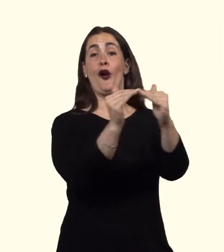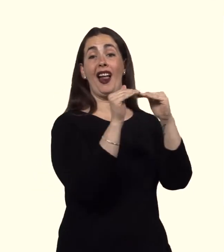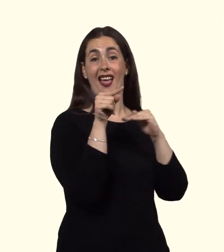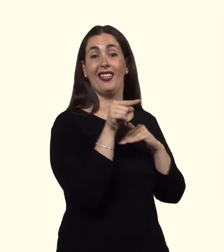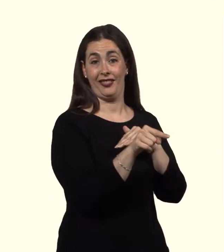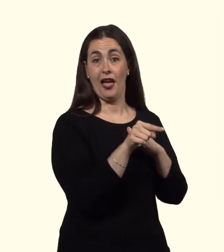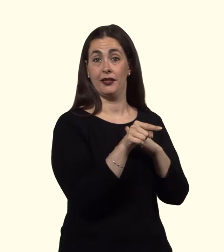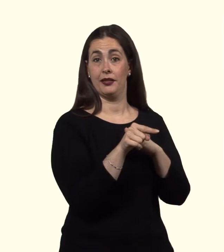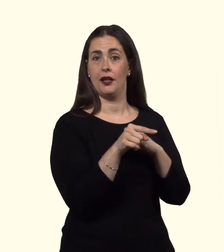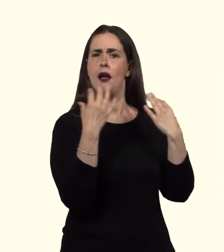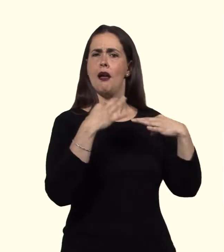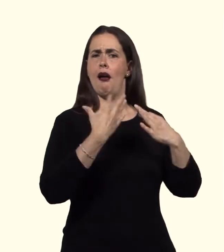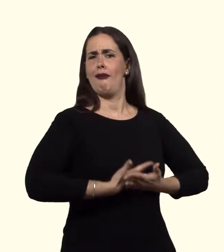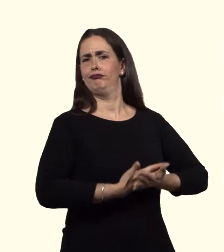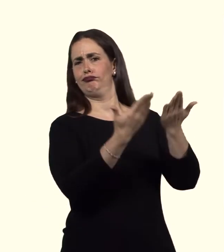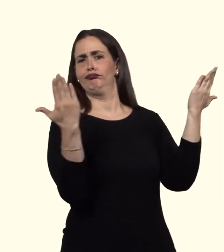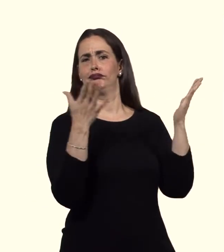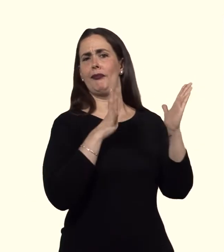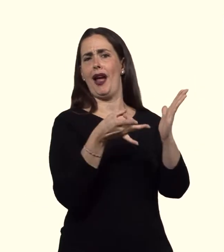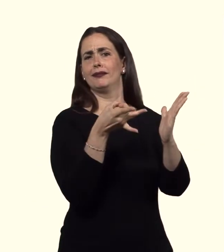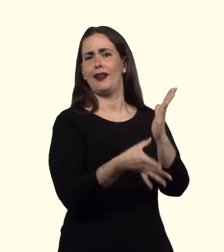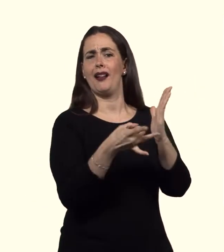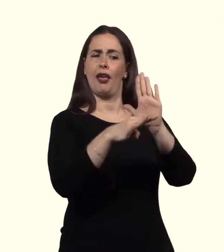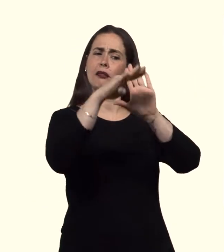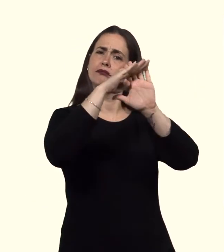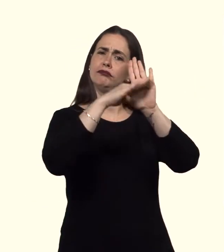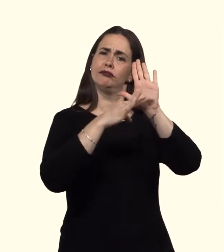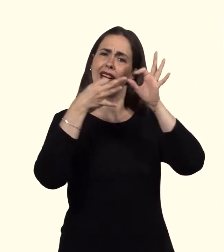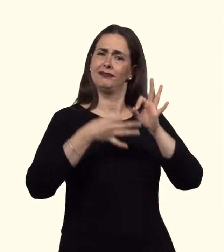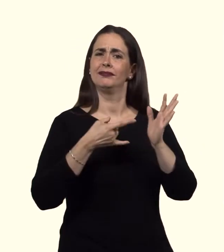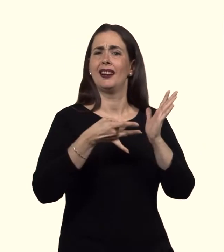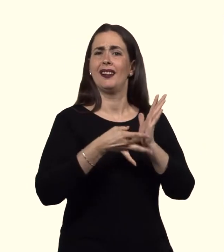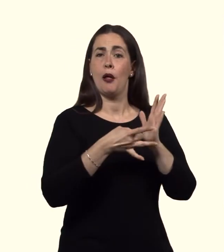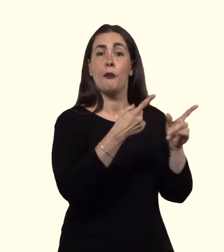Homogeneïtat Els estàndards de qualitat dels productes faciliten l’organització industrial